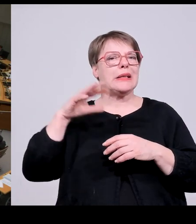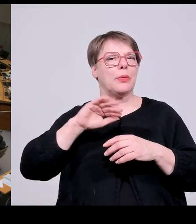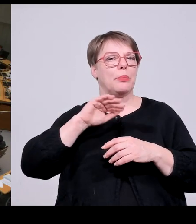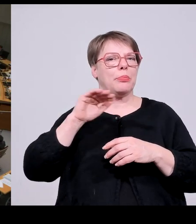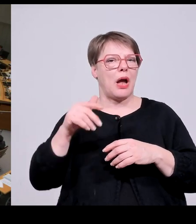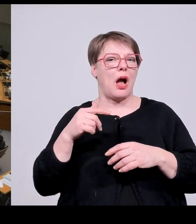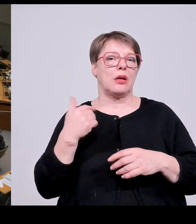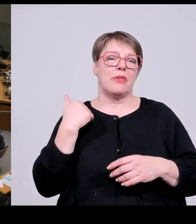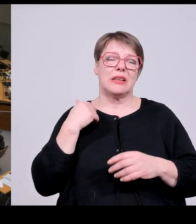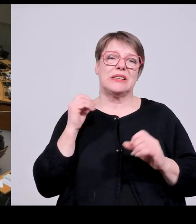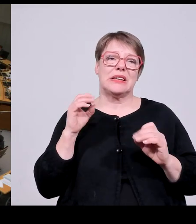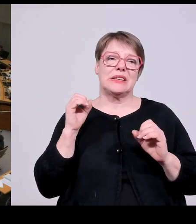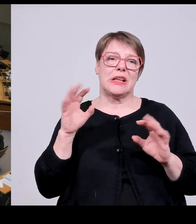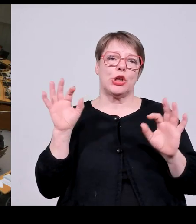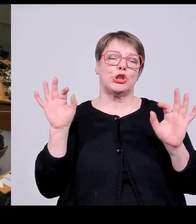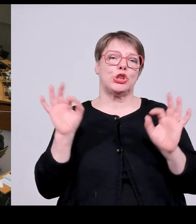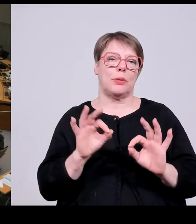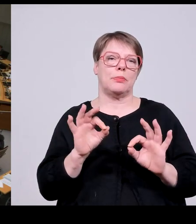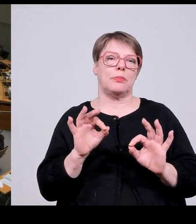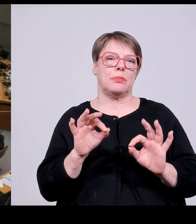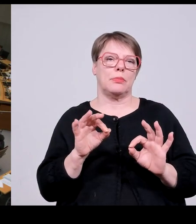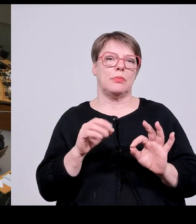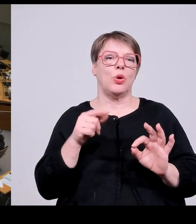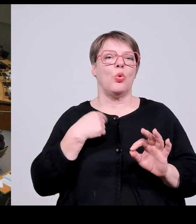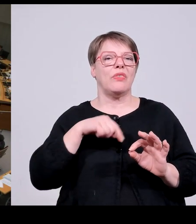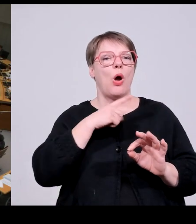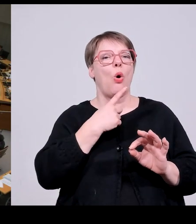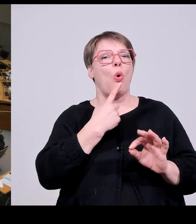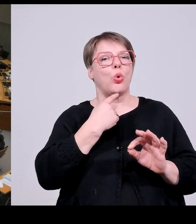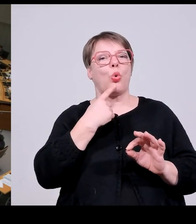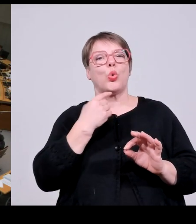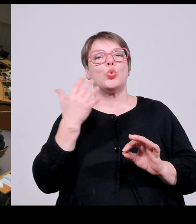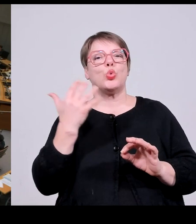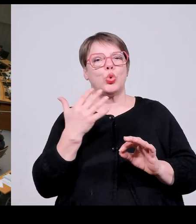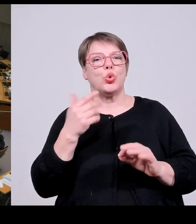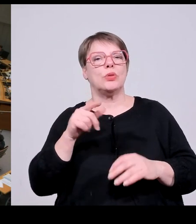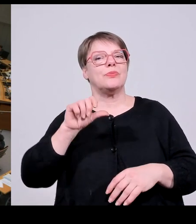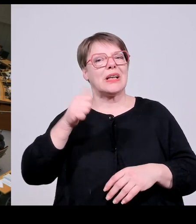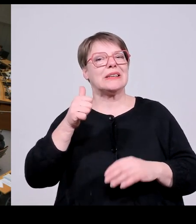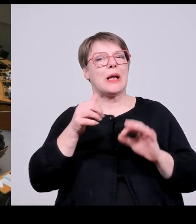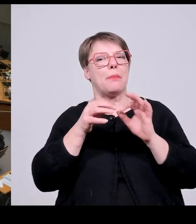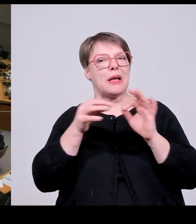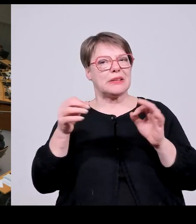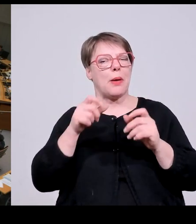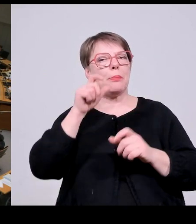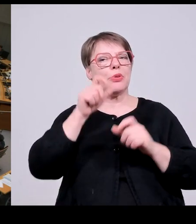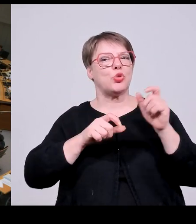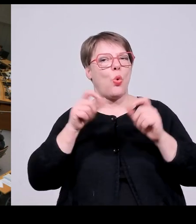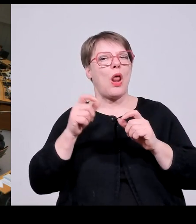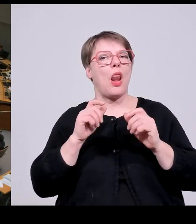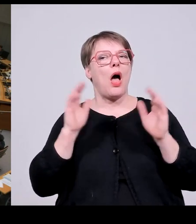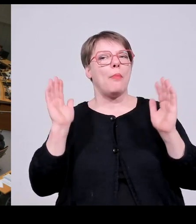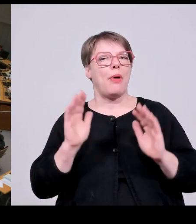Widerspruch hierzu höre ich nicht. Dann verfahren wir so. Tagesordnungspunkt 39 steht auf der Konsensliste. Ich